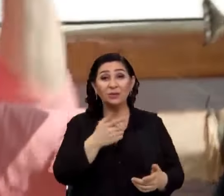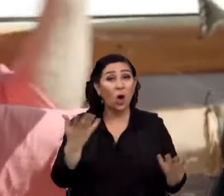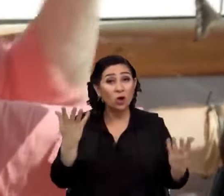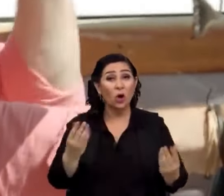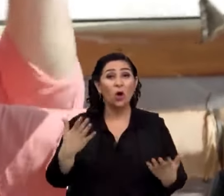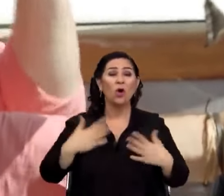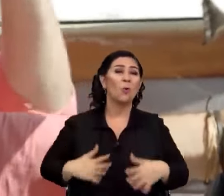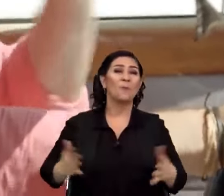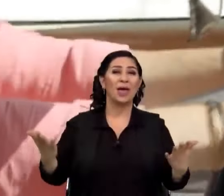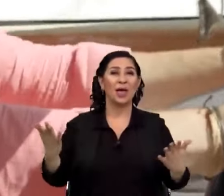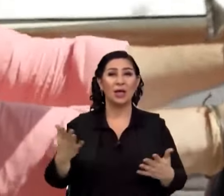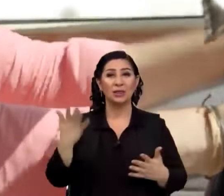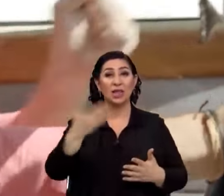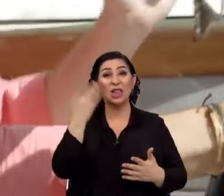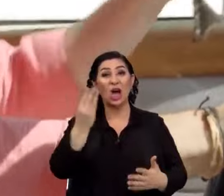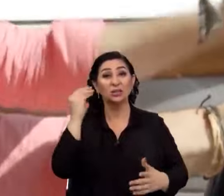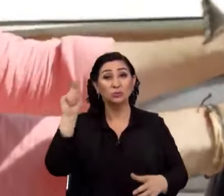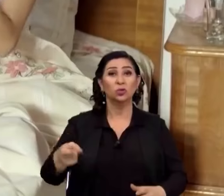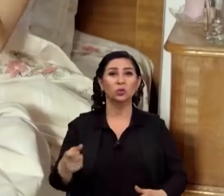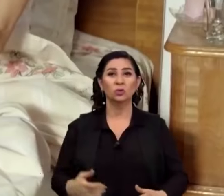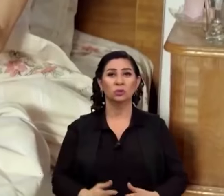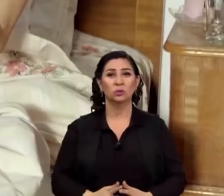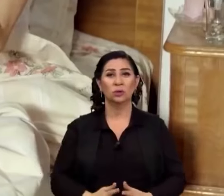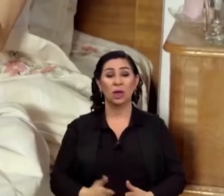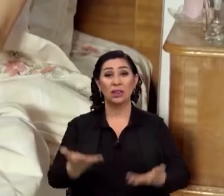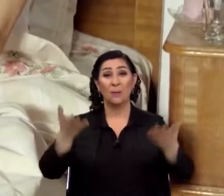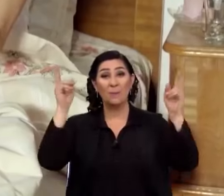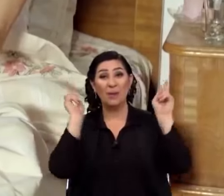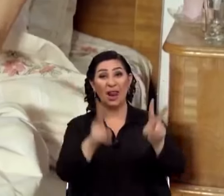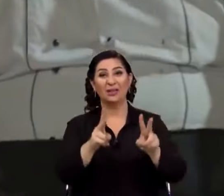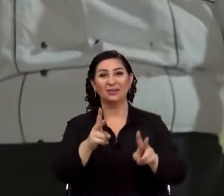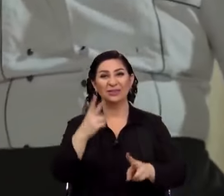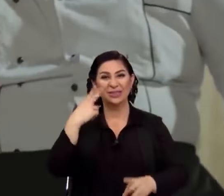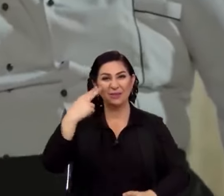İnşallah Senden daha iyisini bulur Allah belanı versin karaktersiz herif bence